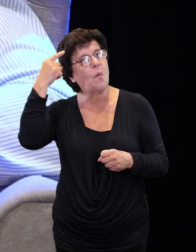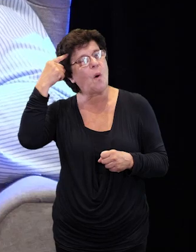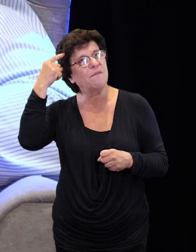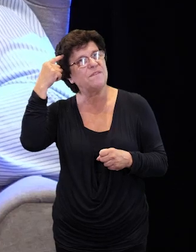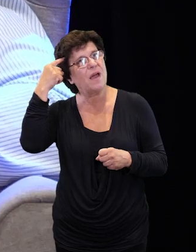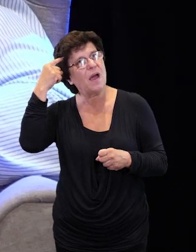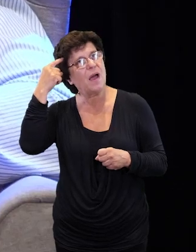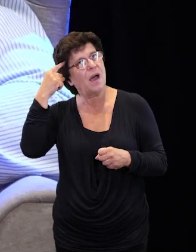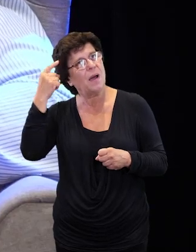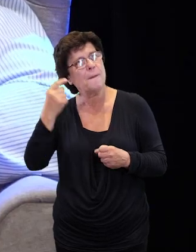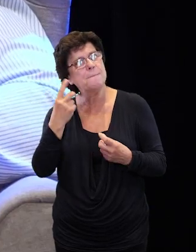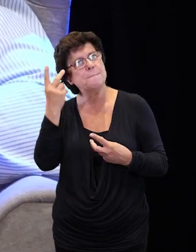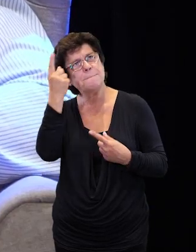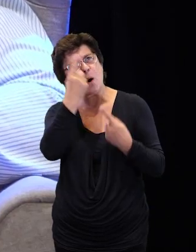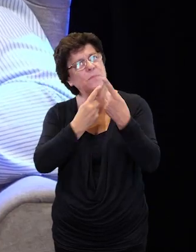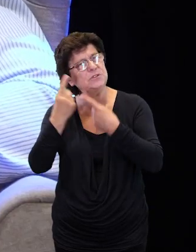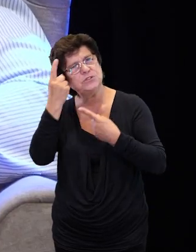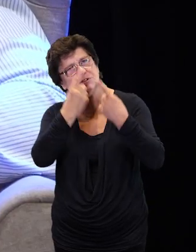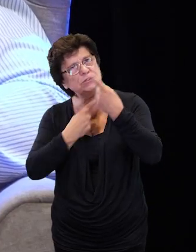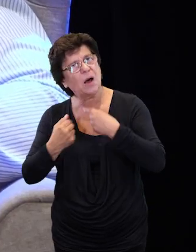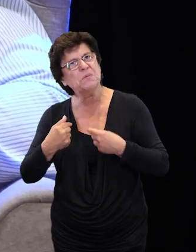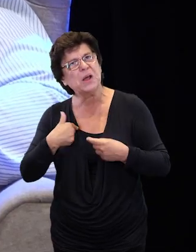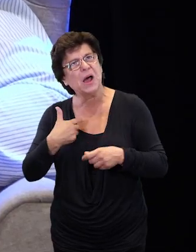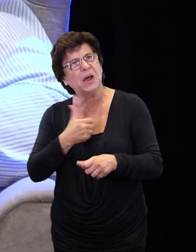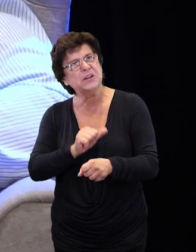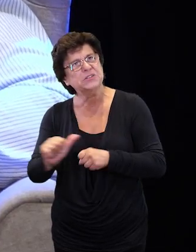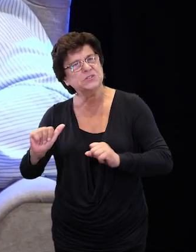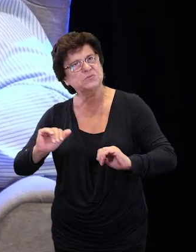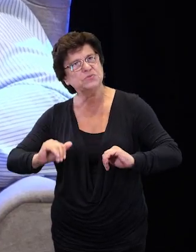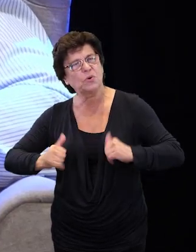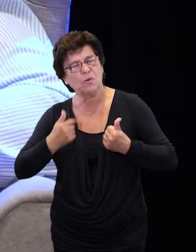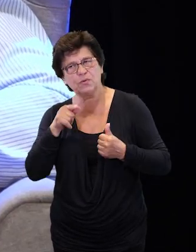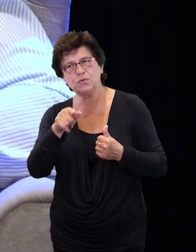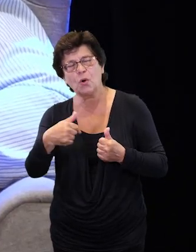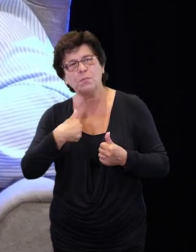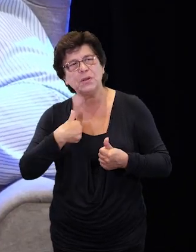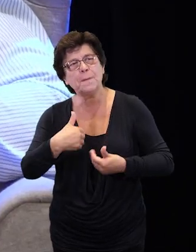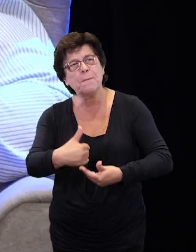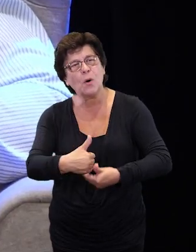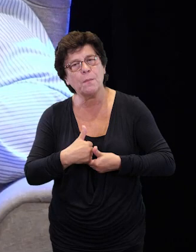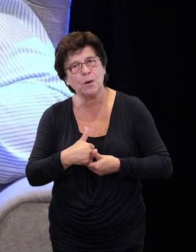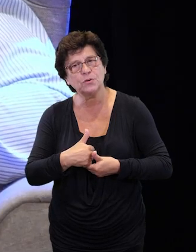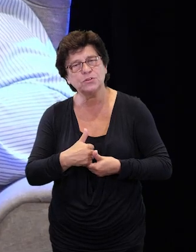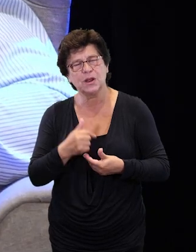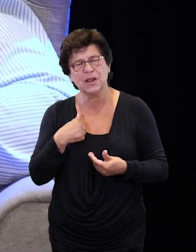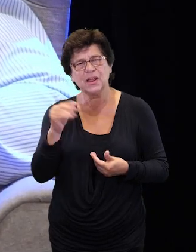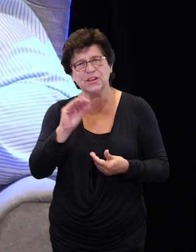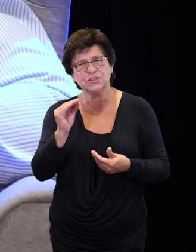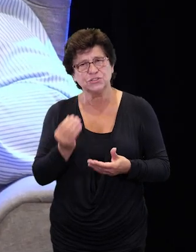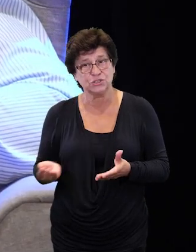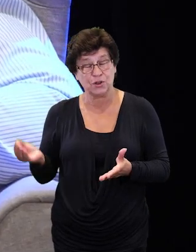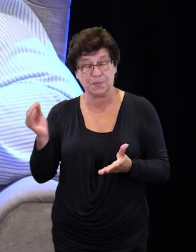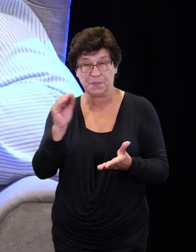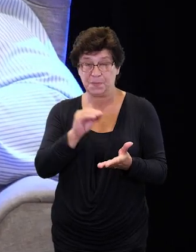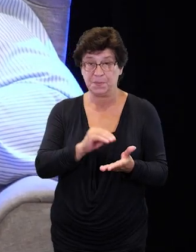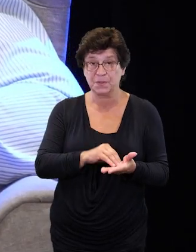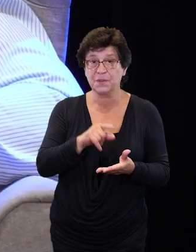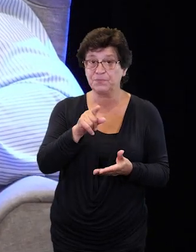ale mamy zdrowego pacjenta, więc efekt jest osiągnięty. Ja trochę jeszcze dodam, że wkraczamy w ogóle w ciekawe czasy,